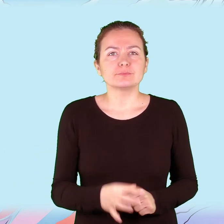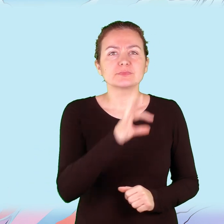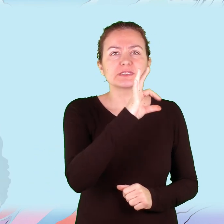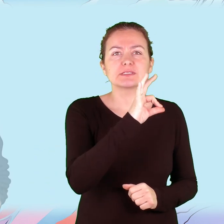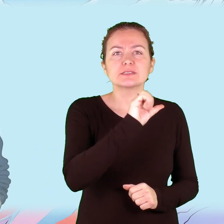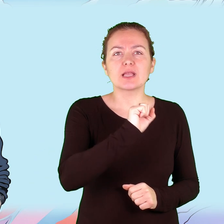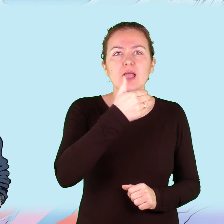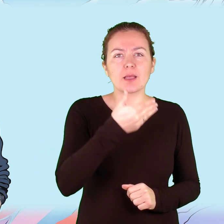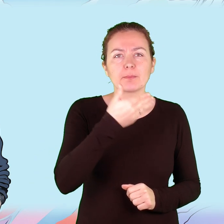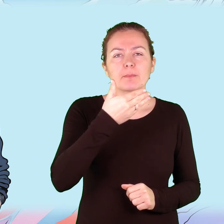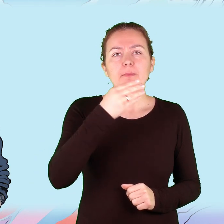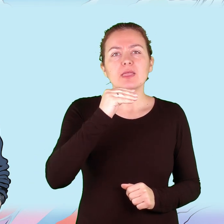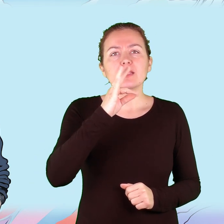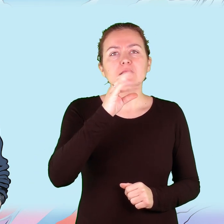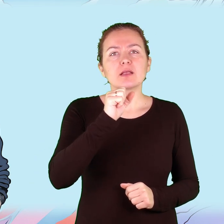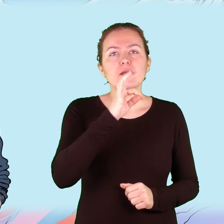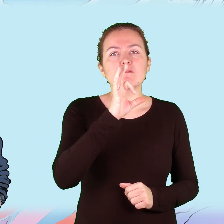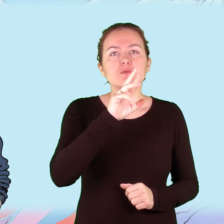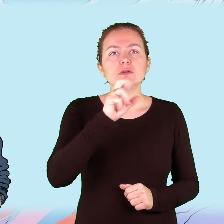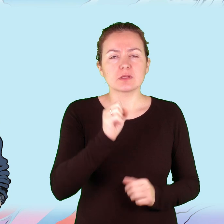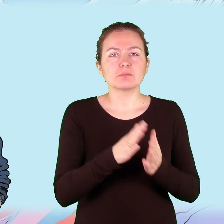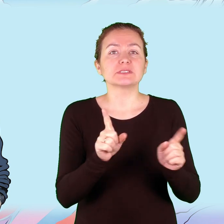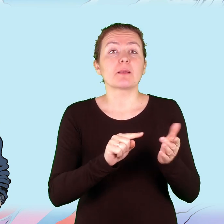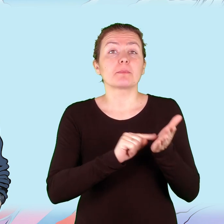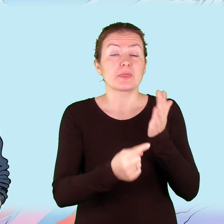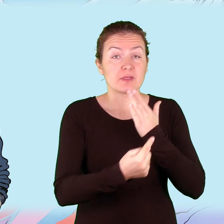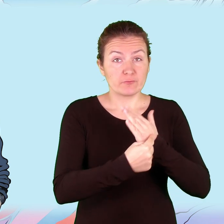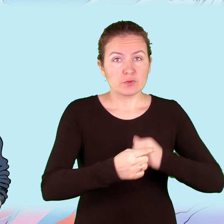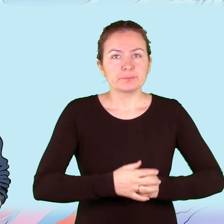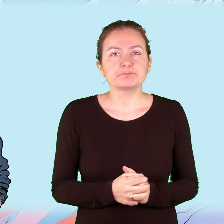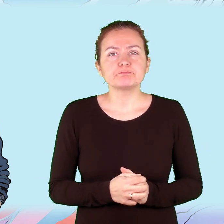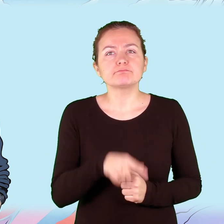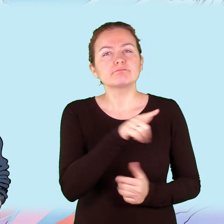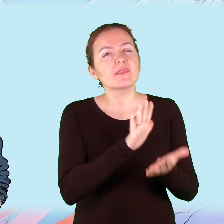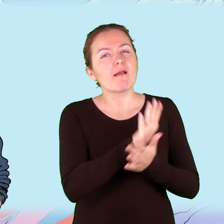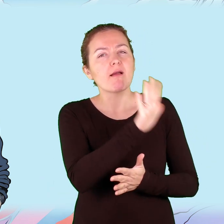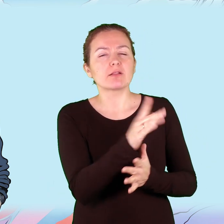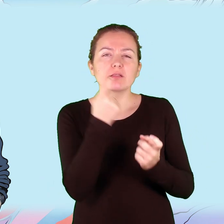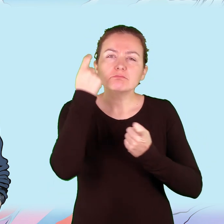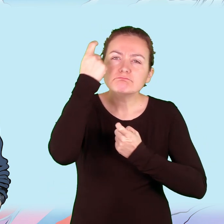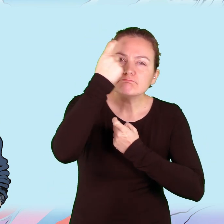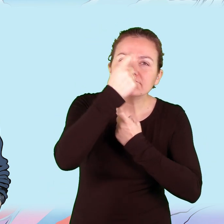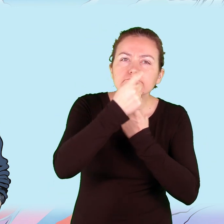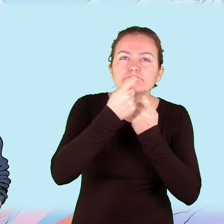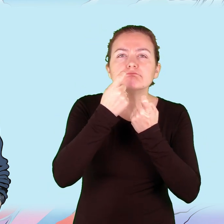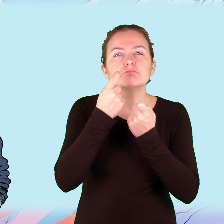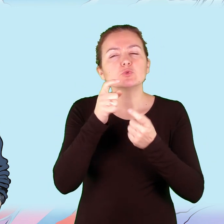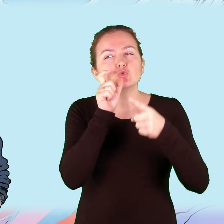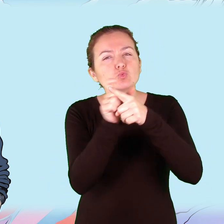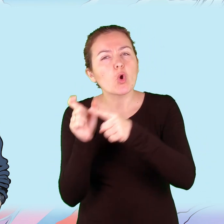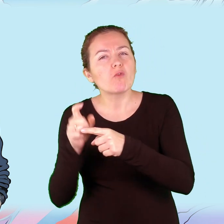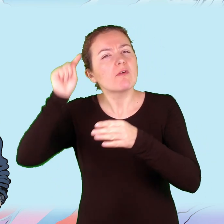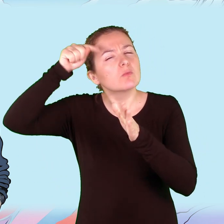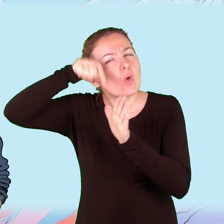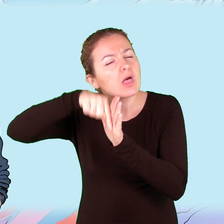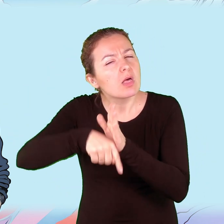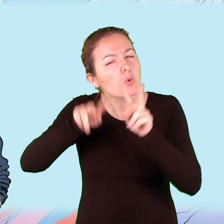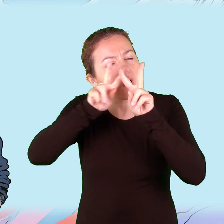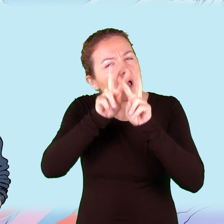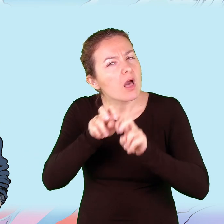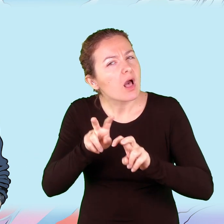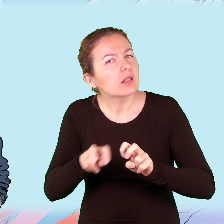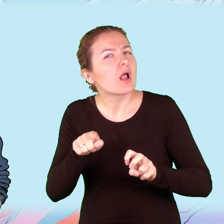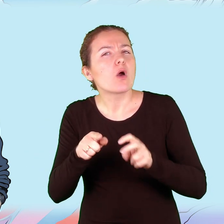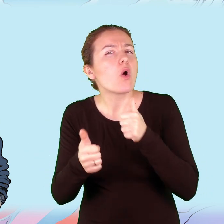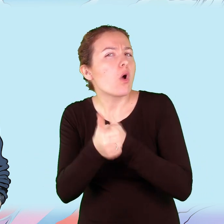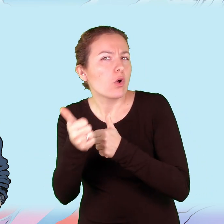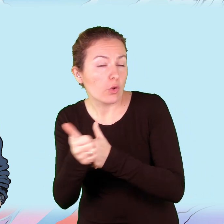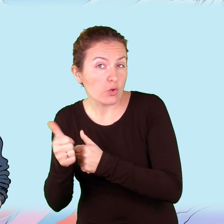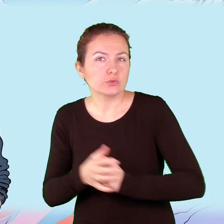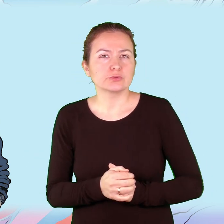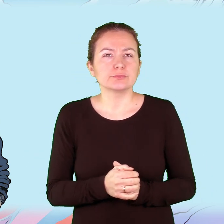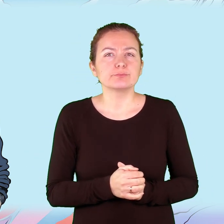• Sam Metafora – refleksyjny myśliciel, zawsze szuka głębszego sensu słów